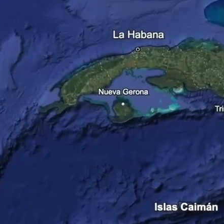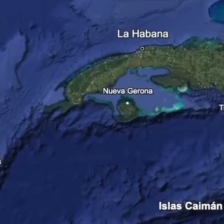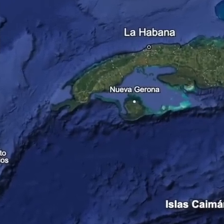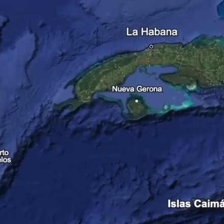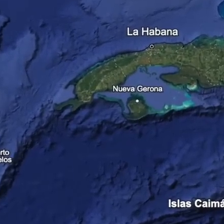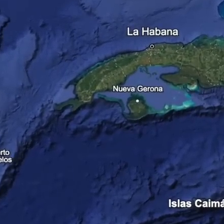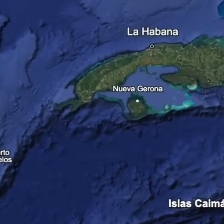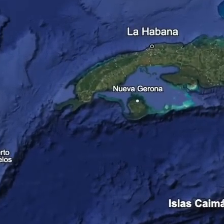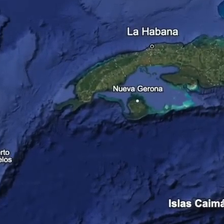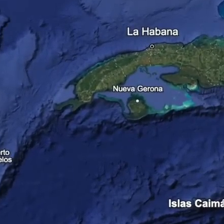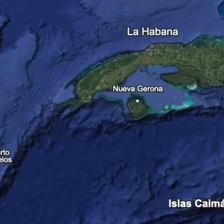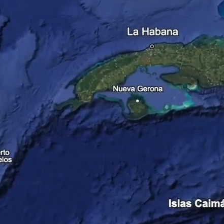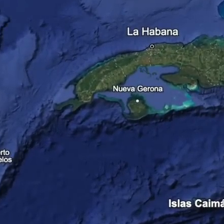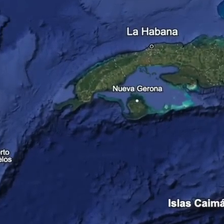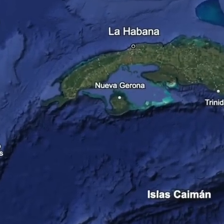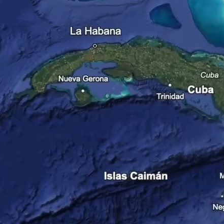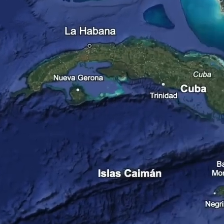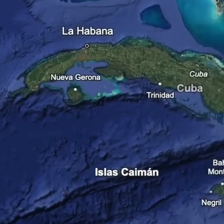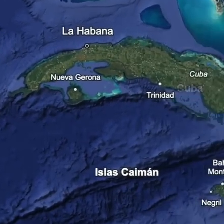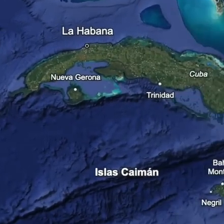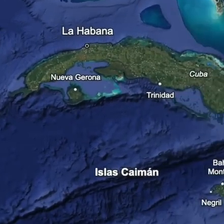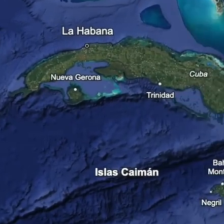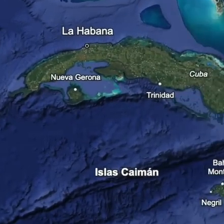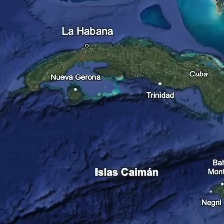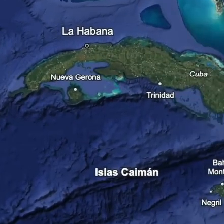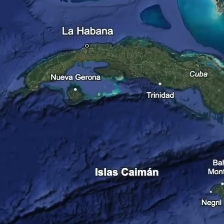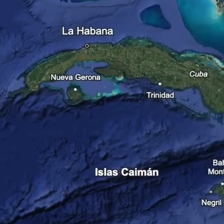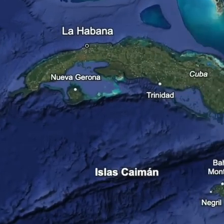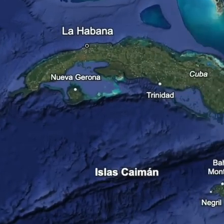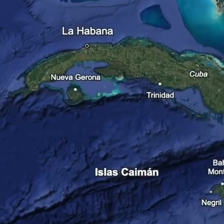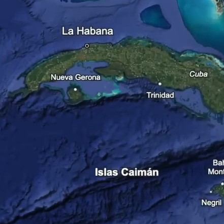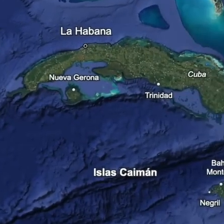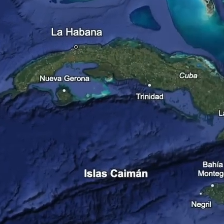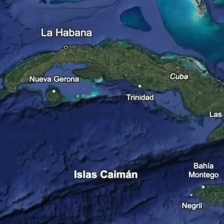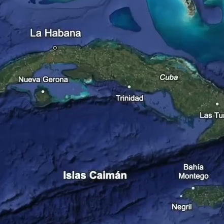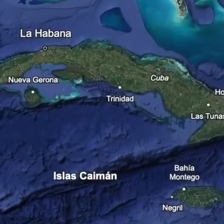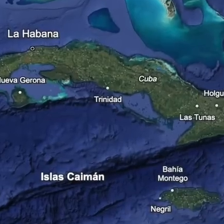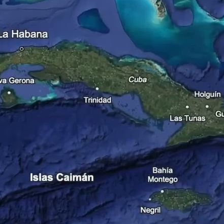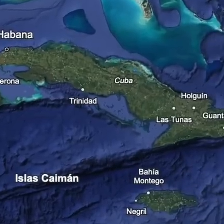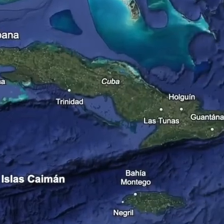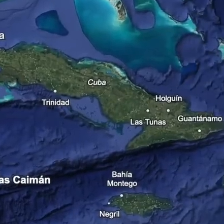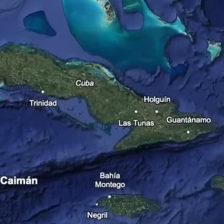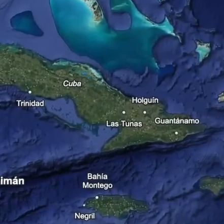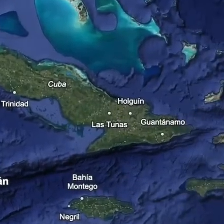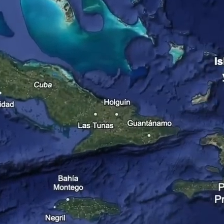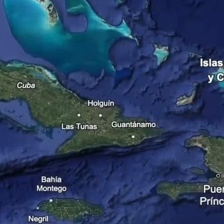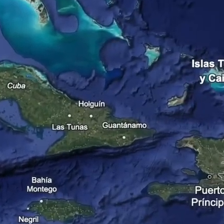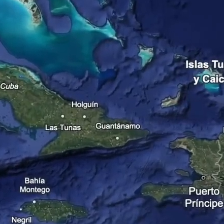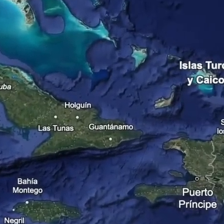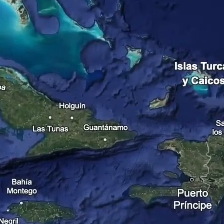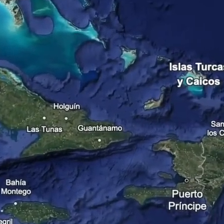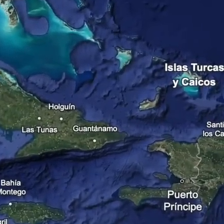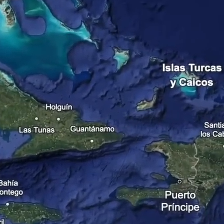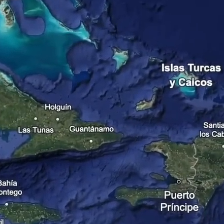internacionales entonces Incluso en la fotografía que enseñó el presidente Trump si ustedes se fijan